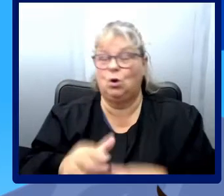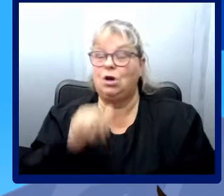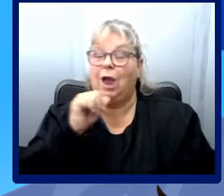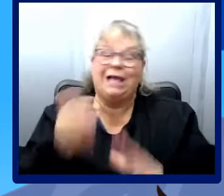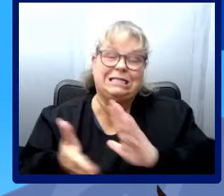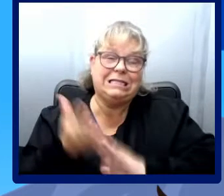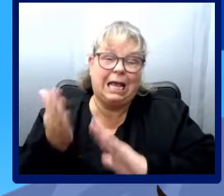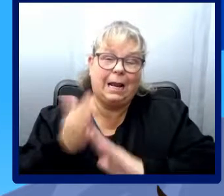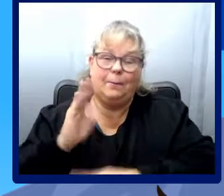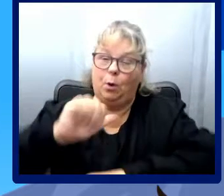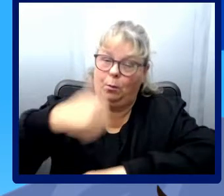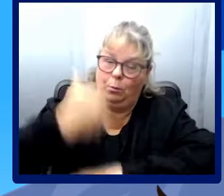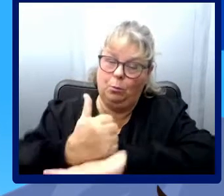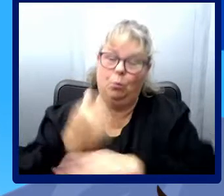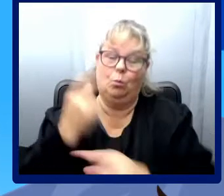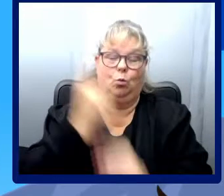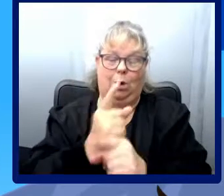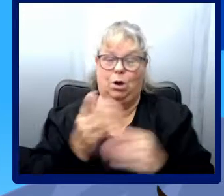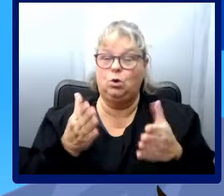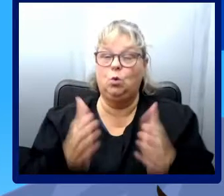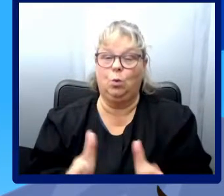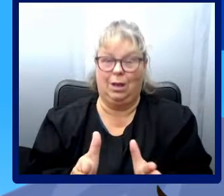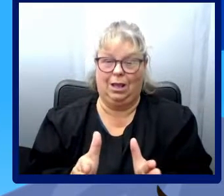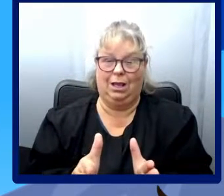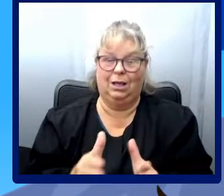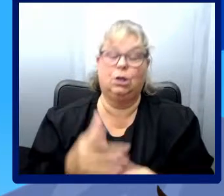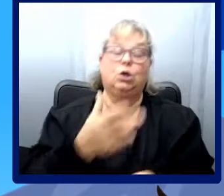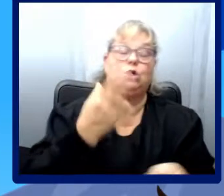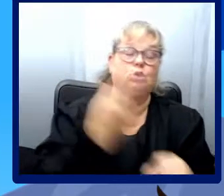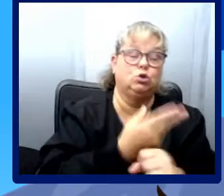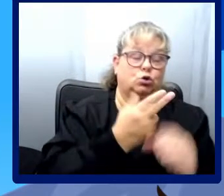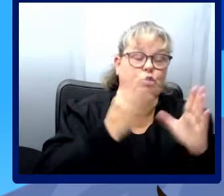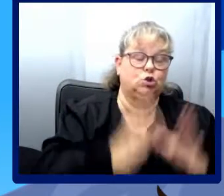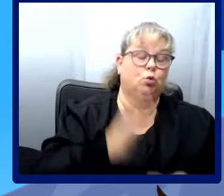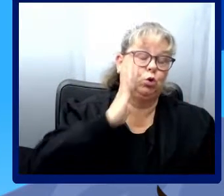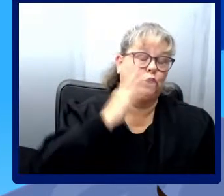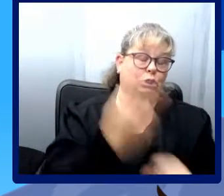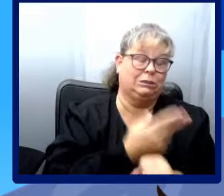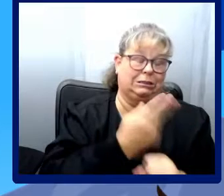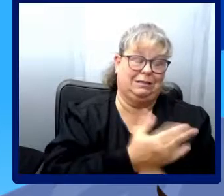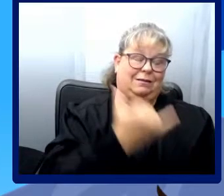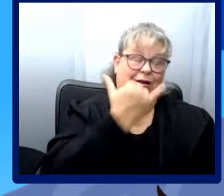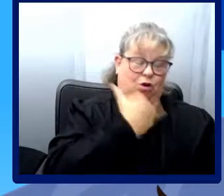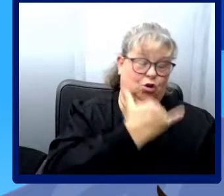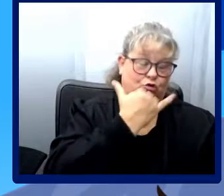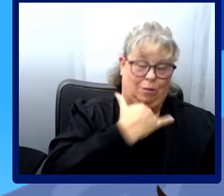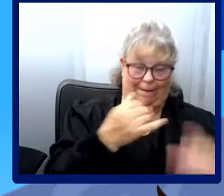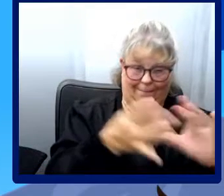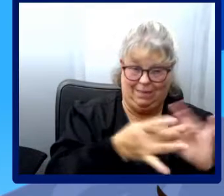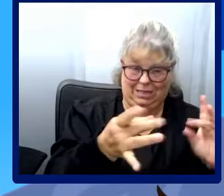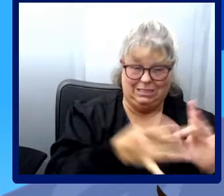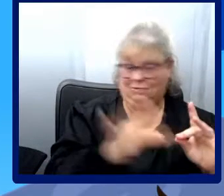En ambos casos, el usuario verá el mensaje de error y eso no siempre es amigable para el usuario.